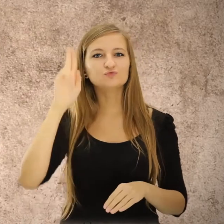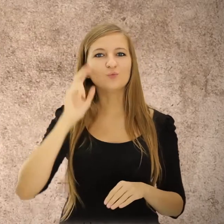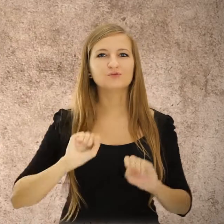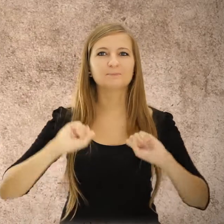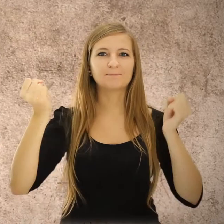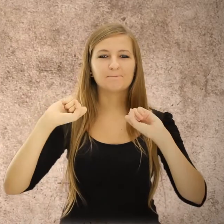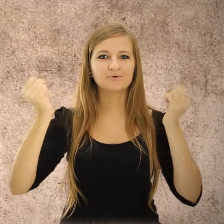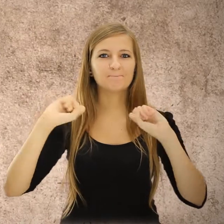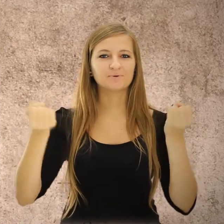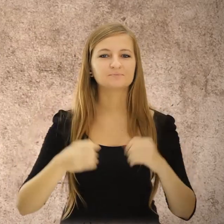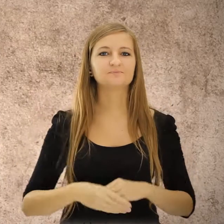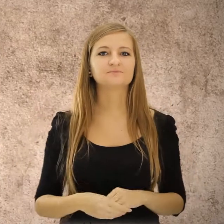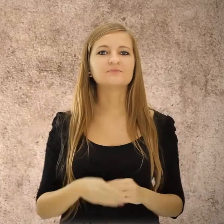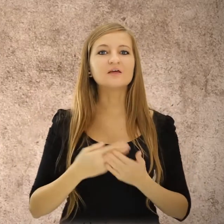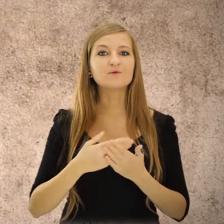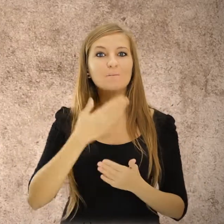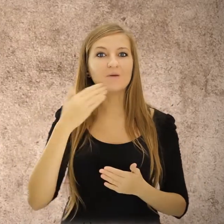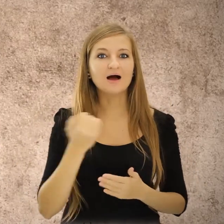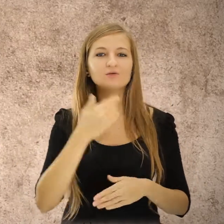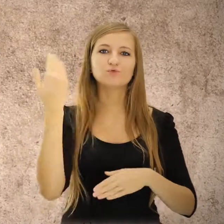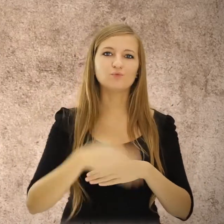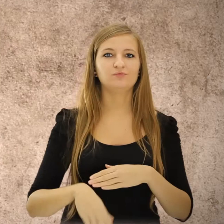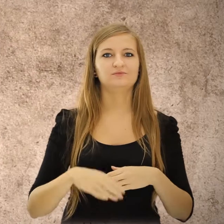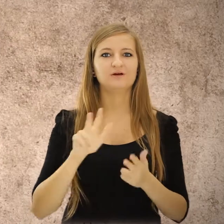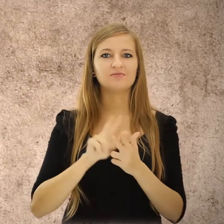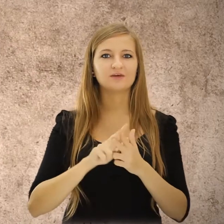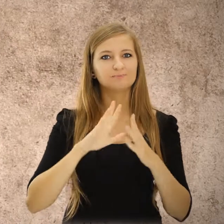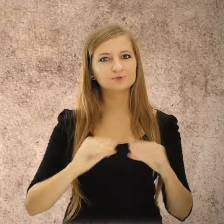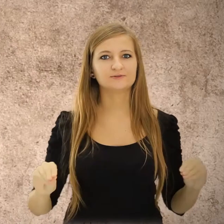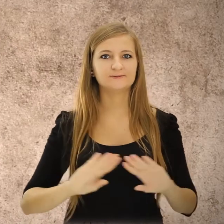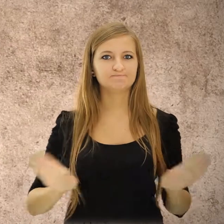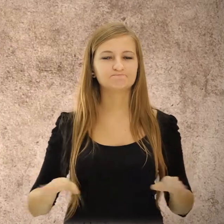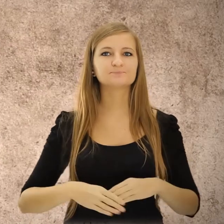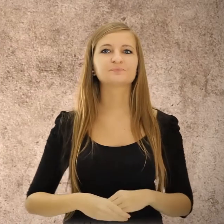żołnierze buntowali się, więc w maju zaprzestano ataków.